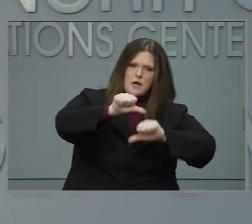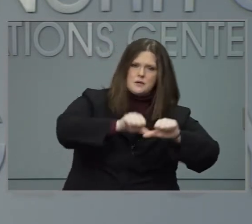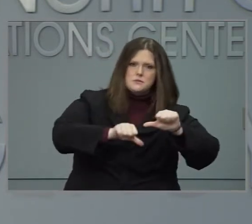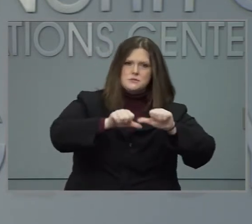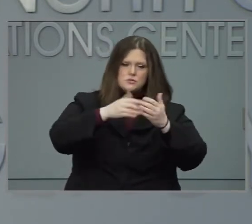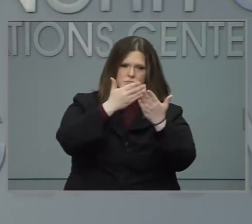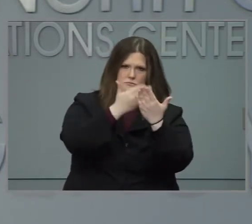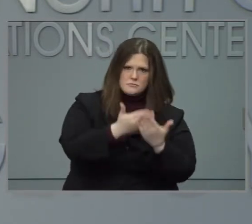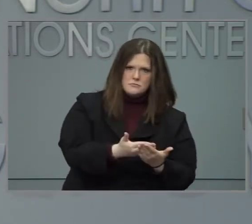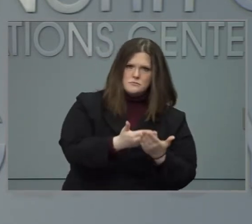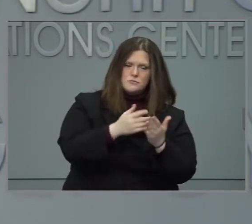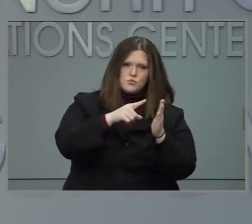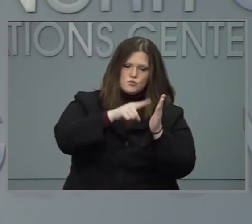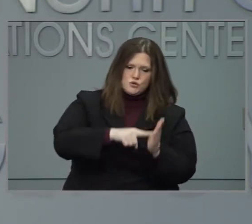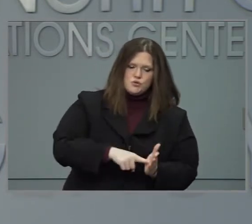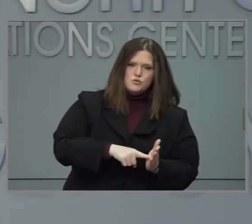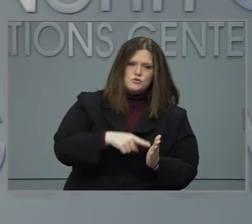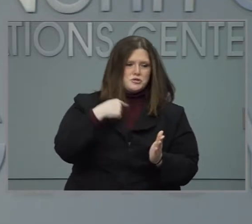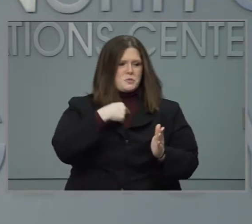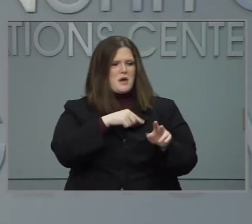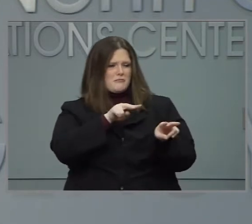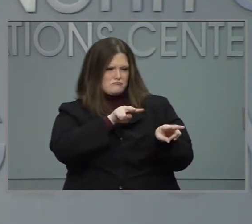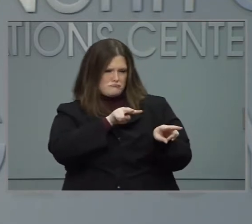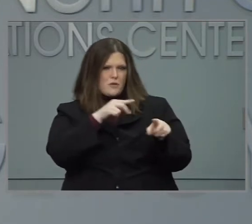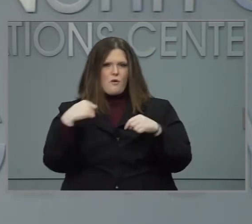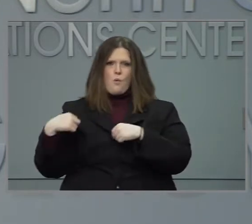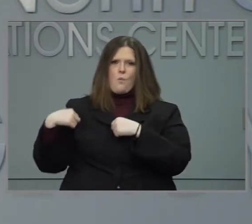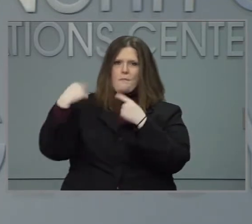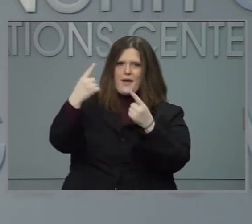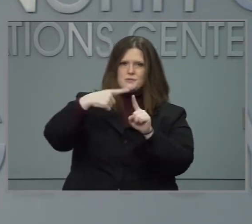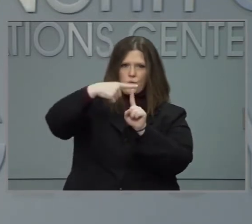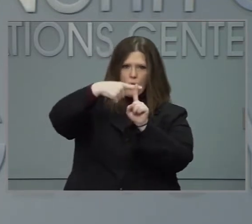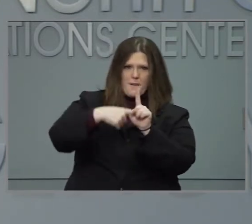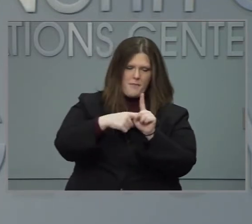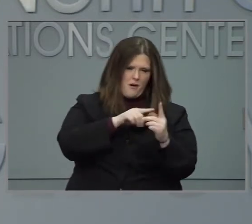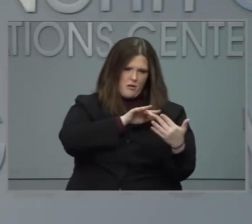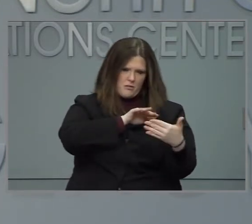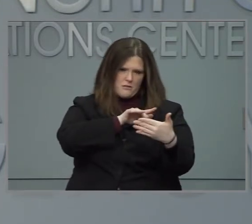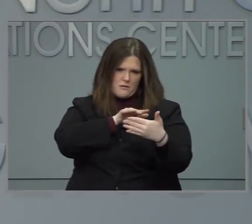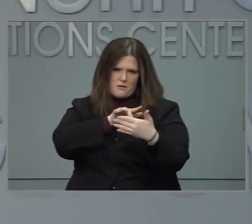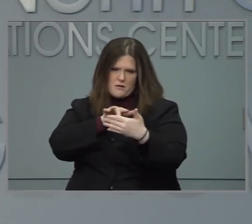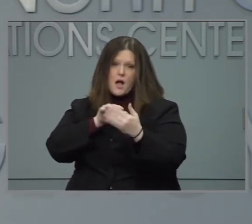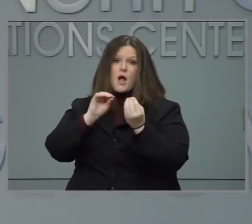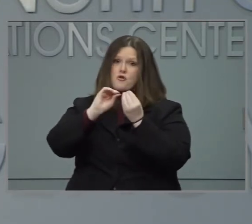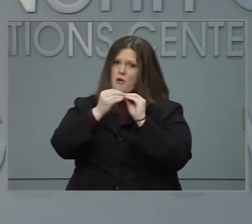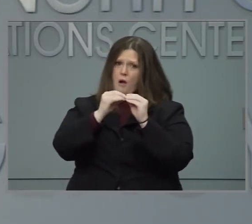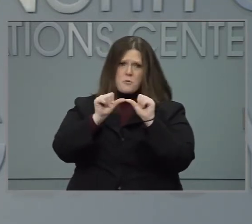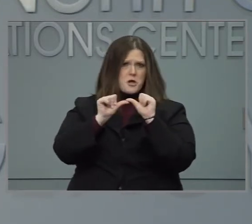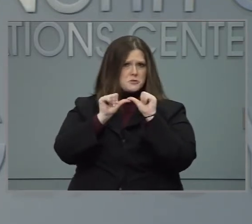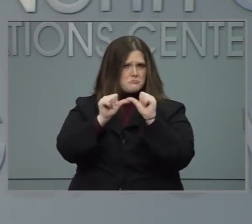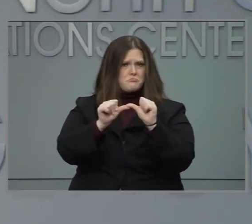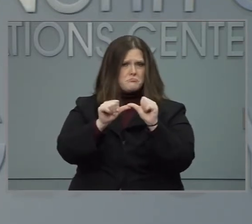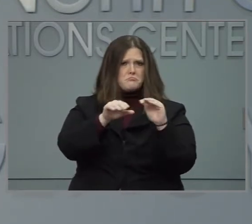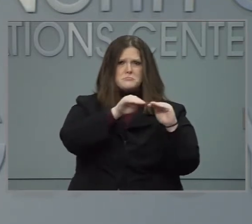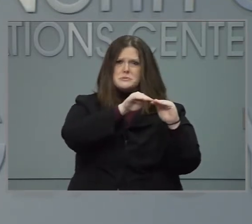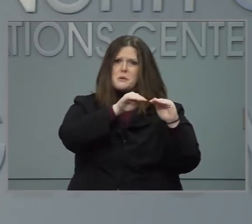visto mejoras continuas en el último mes, todas las cifras continúan bajando y